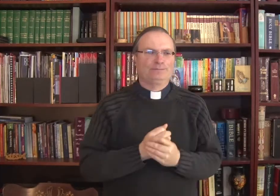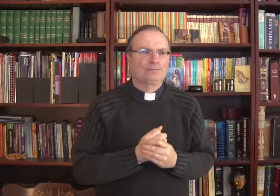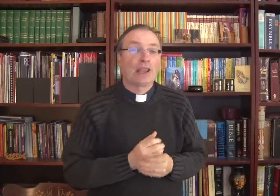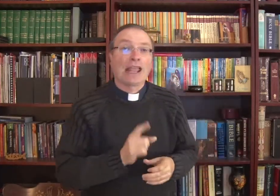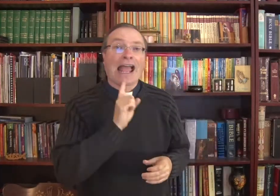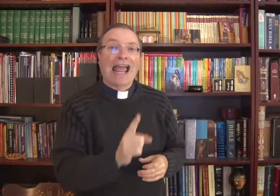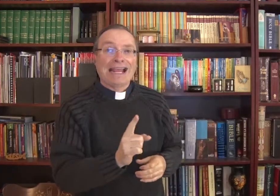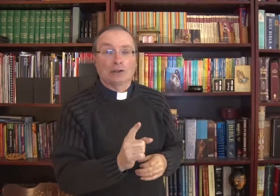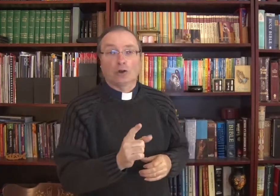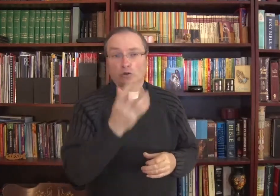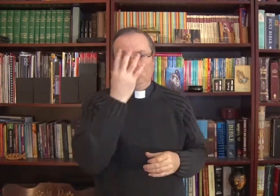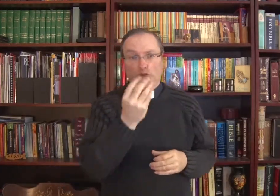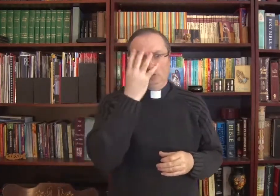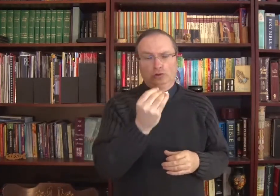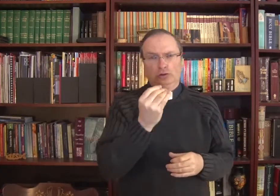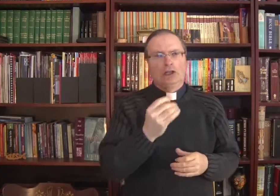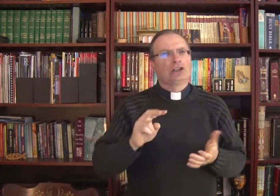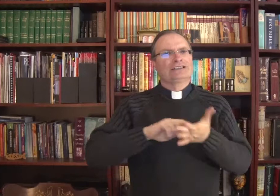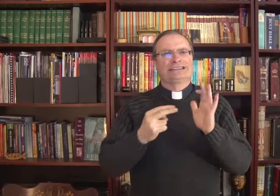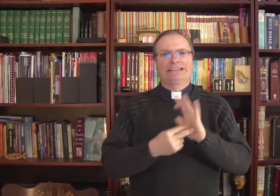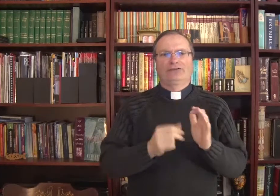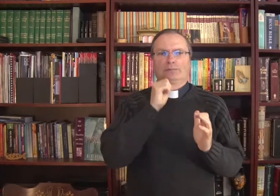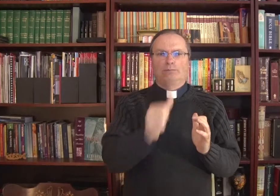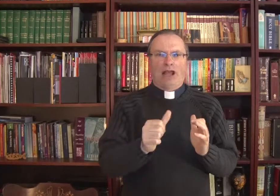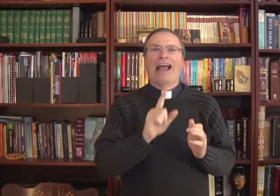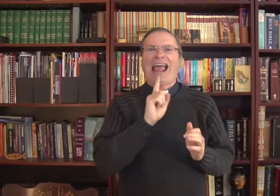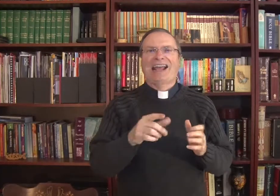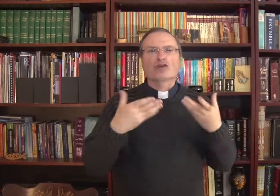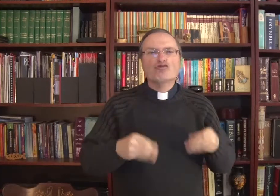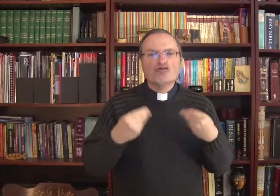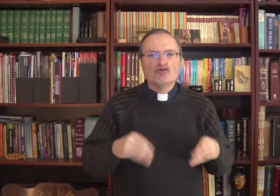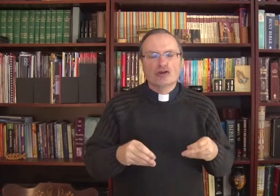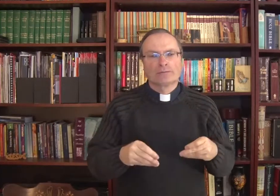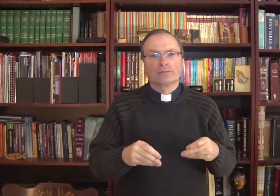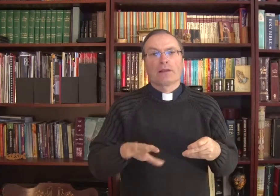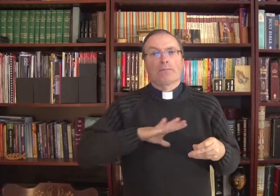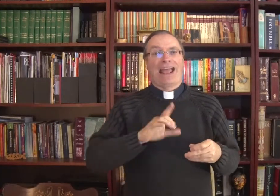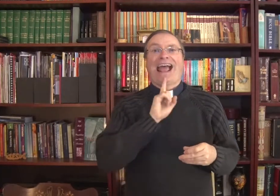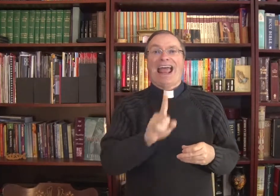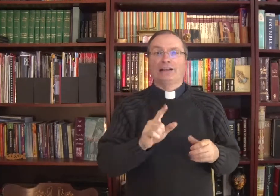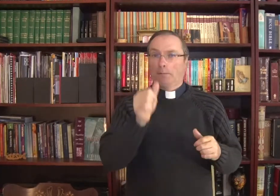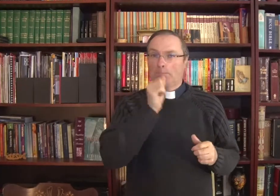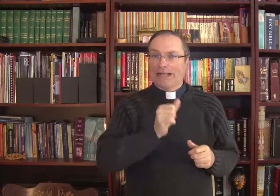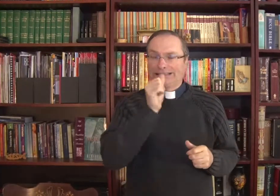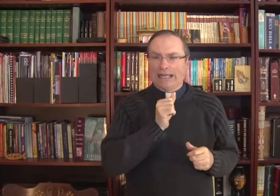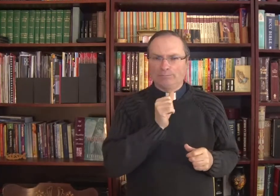Être doux ne signifie pas être mou, mais être patient.